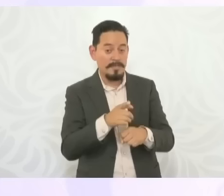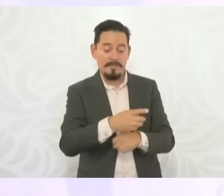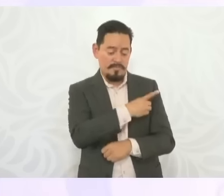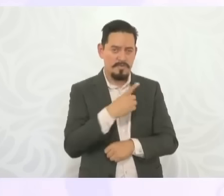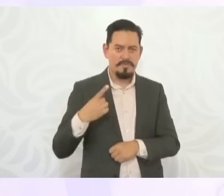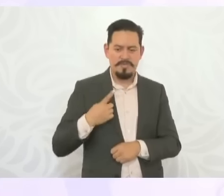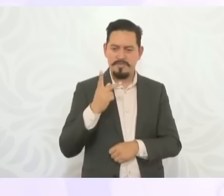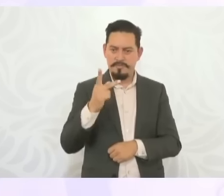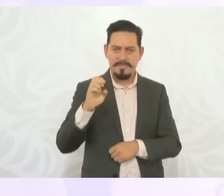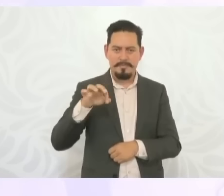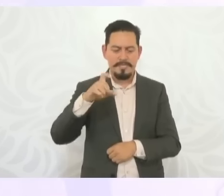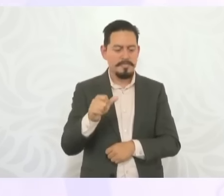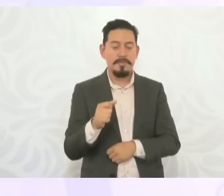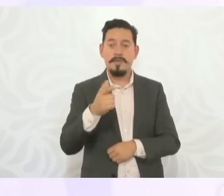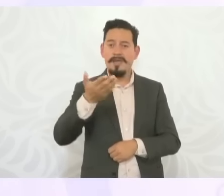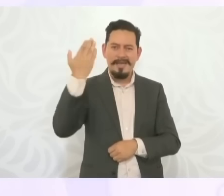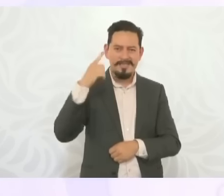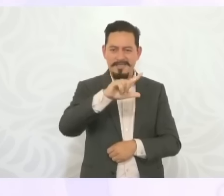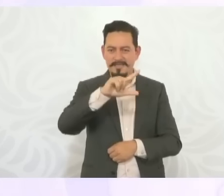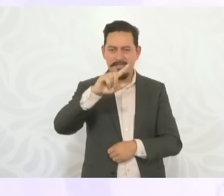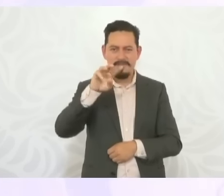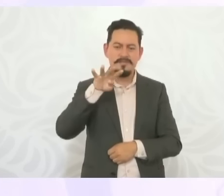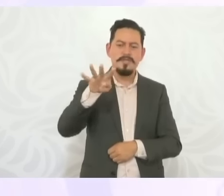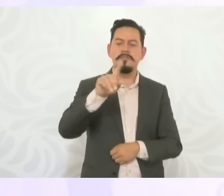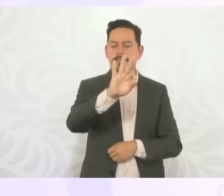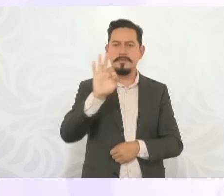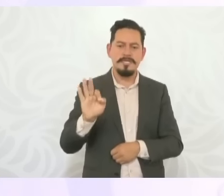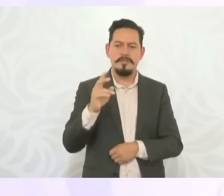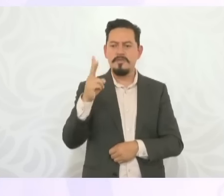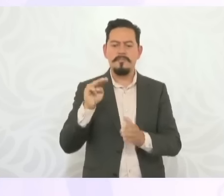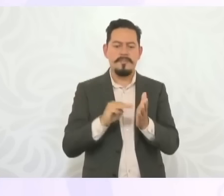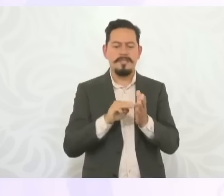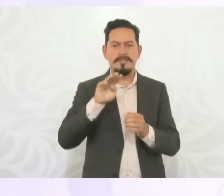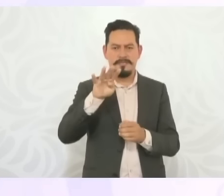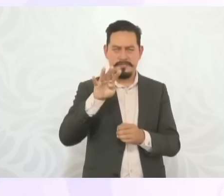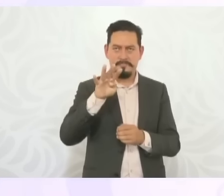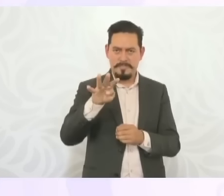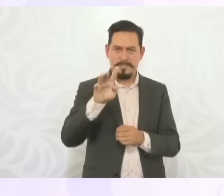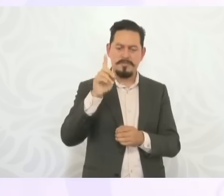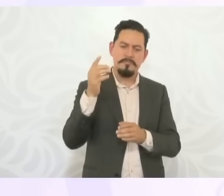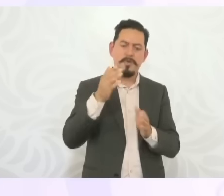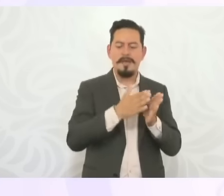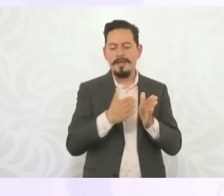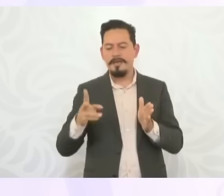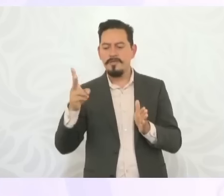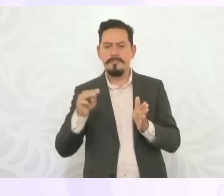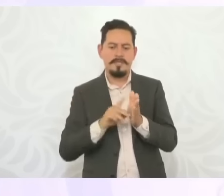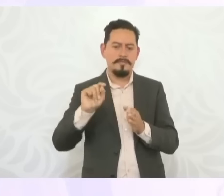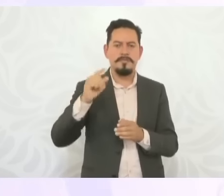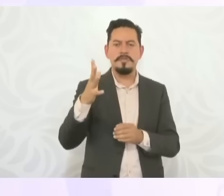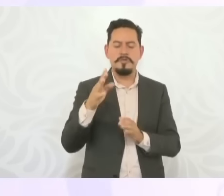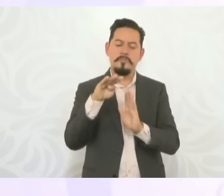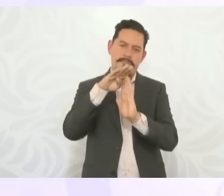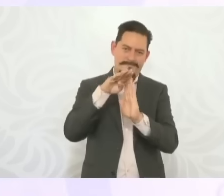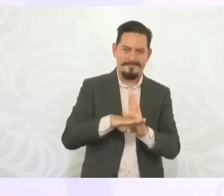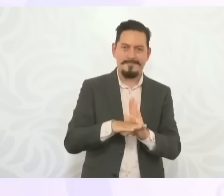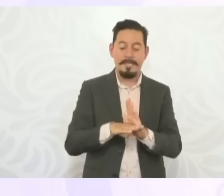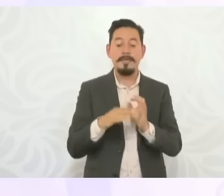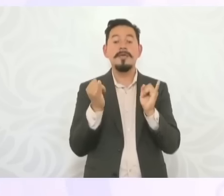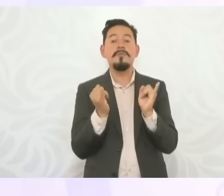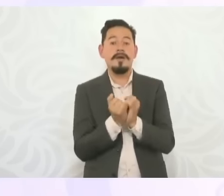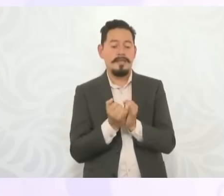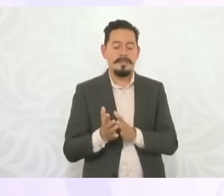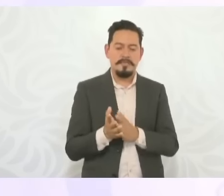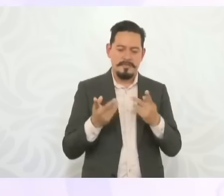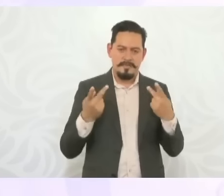bajara en 19% entre 2018 y 2025. Al mismo tiempo y en beneficio del bolsillo de las y los mexicanos,